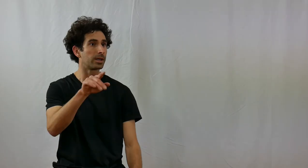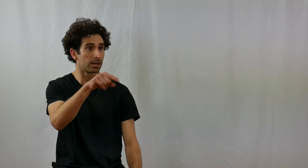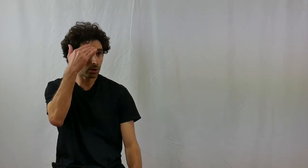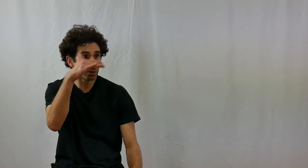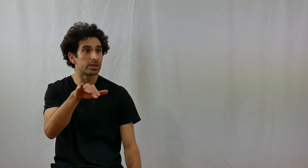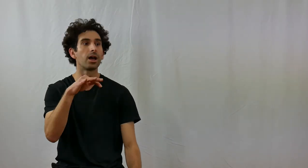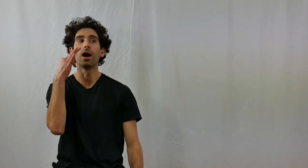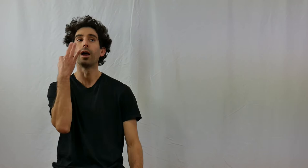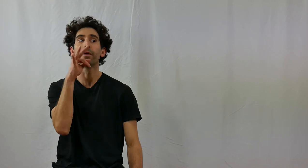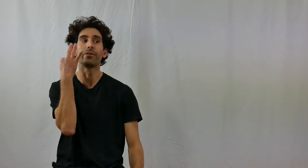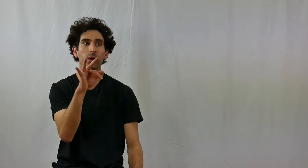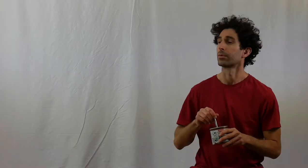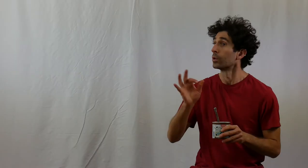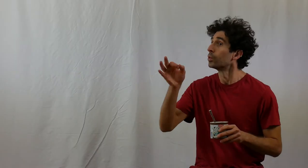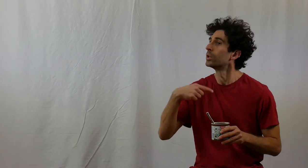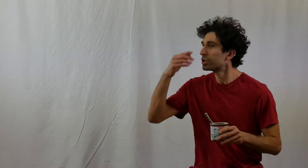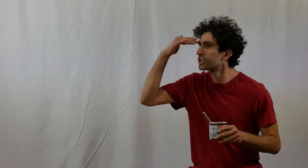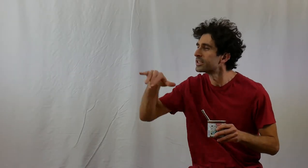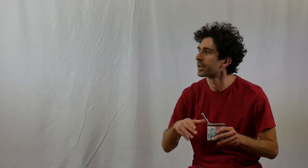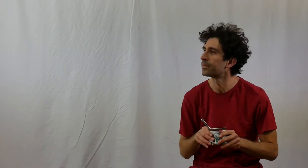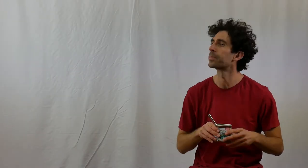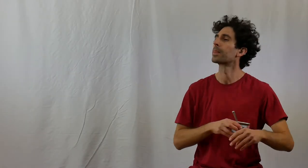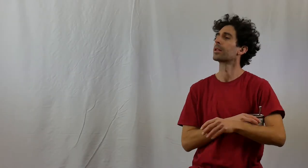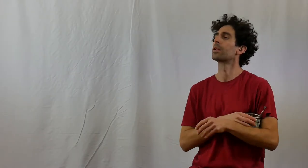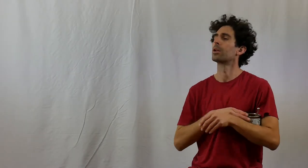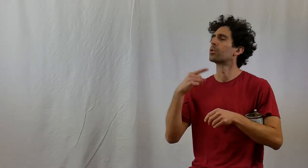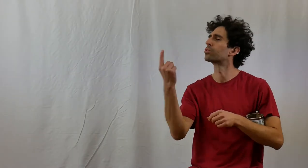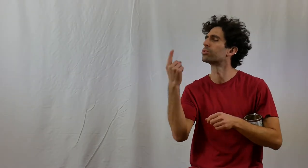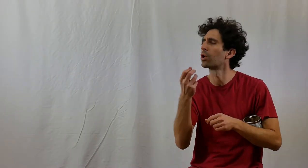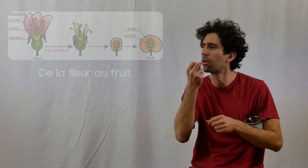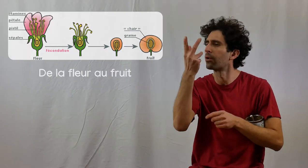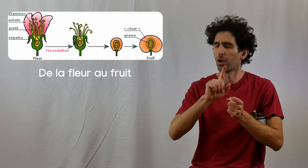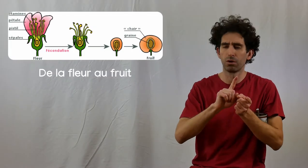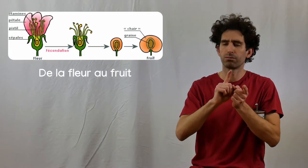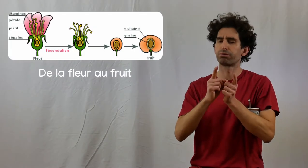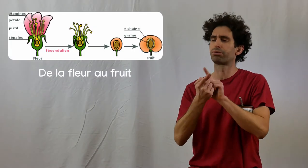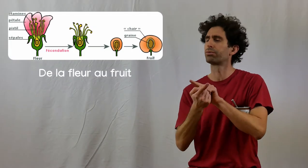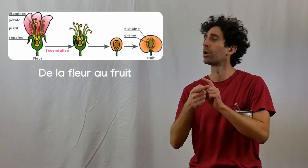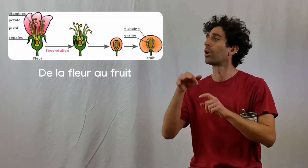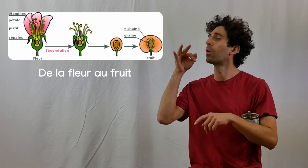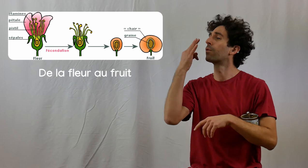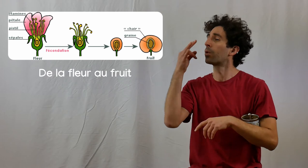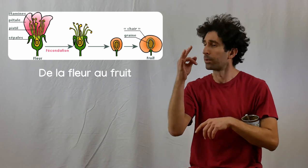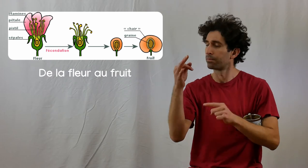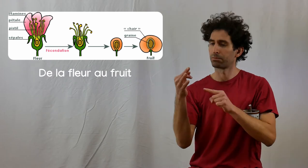Mais tu sais, les fruits Oui, je sais. Toujours, les fleurs deviennent des fruits.